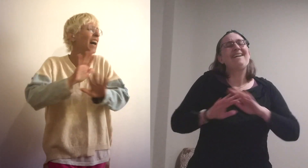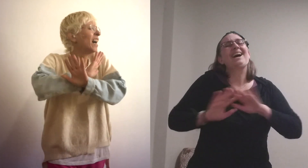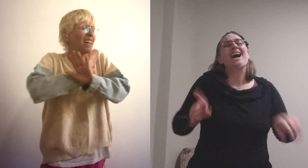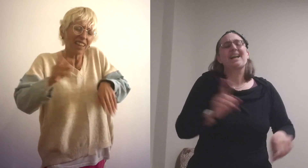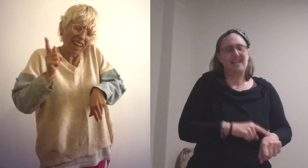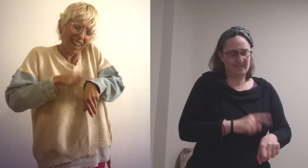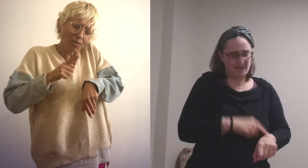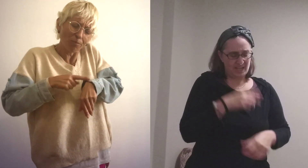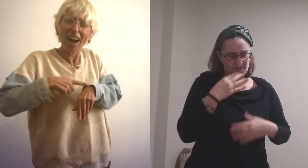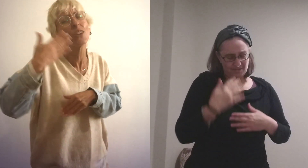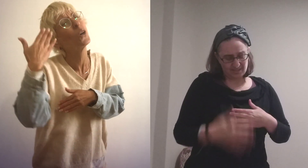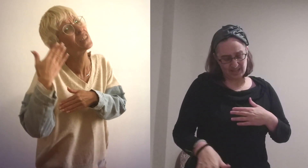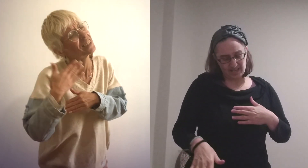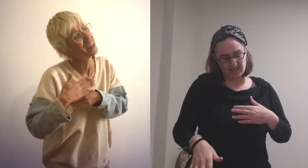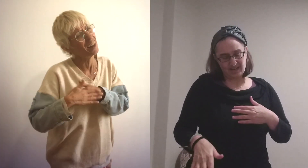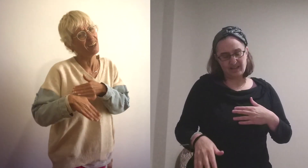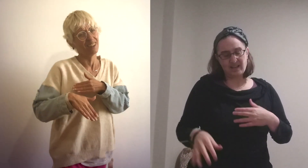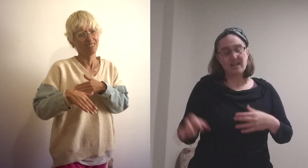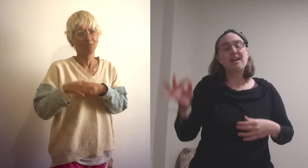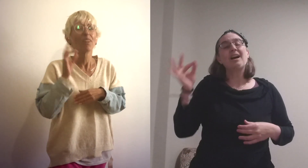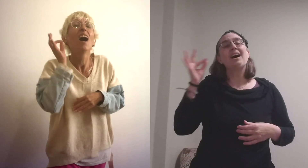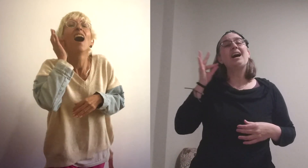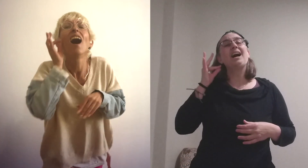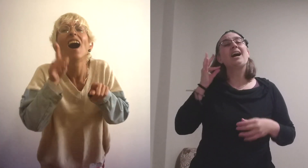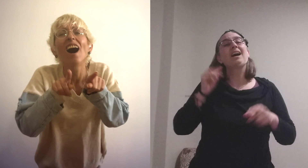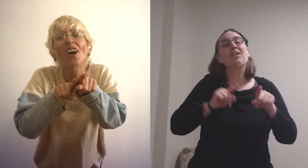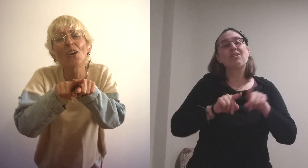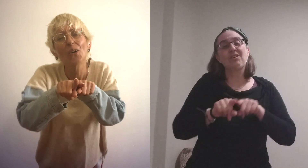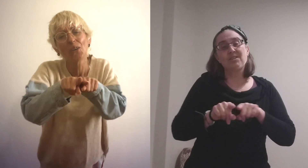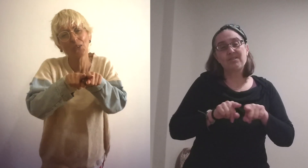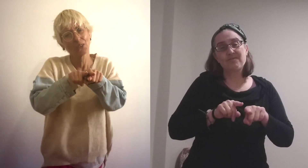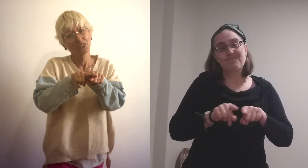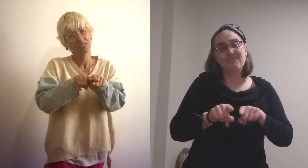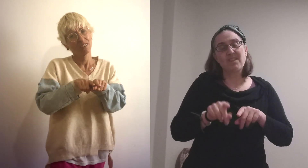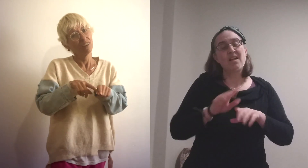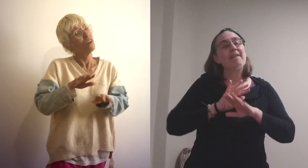רק הזמן אוזל, אחות